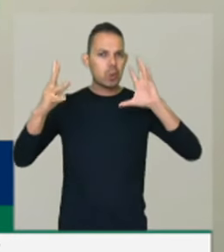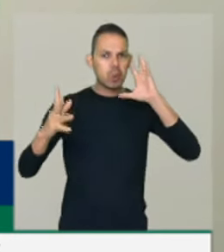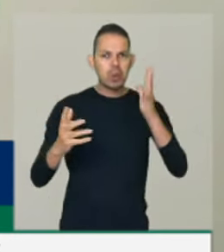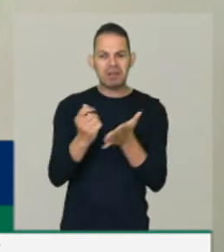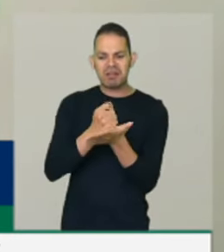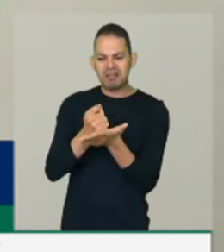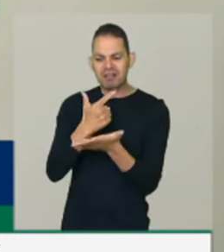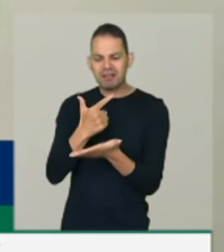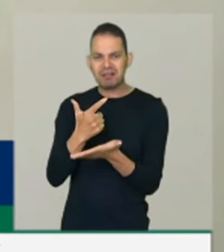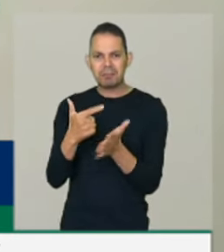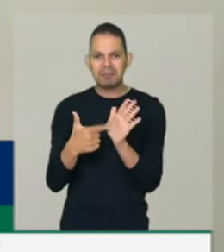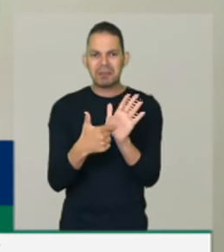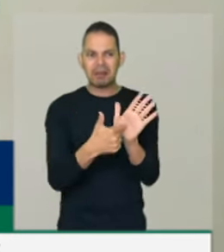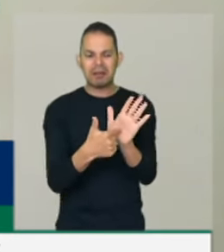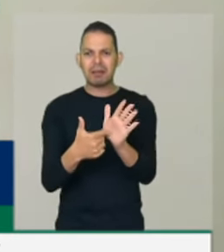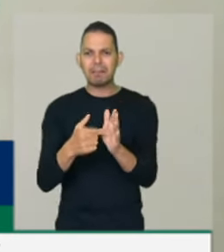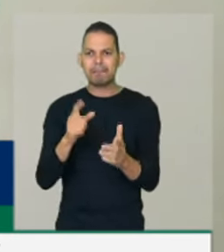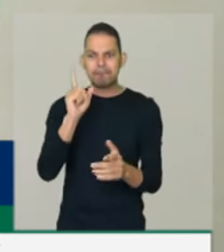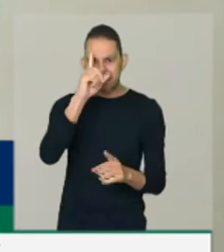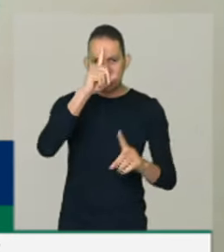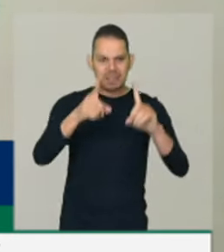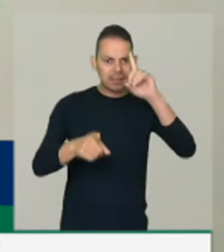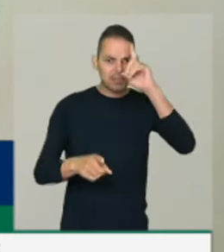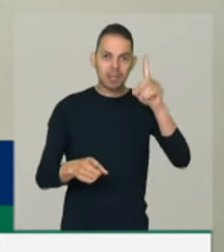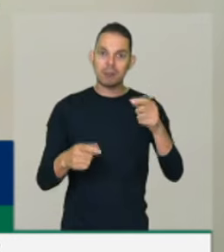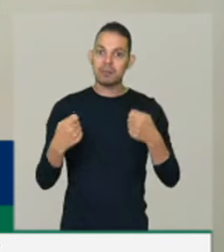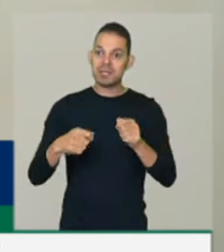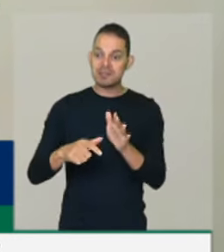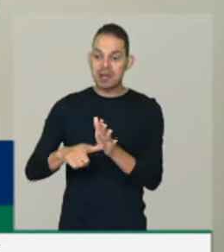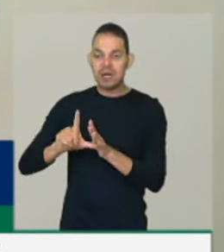QUE SE FORMAR NA ÁREA TEM QUE ABRIR UM CONSULTÓRIO. VAMOS DEIXAR QUE OS PROFISSIONAIS DA SAÚDE RECEITEM OS REMÉDIOS